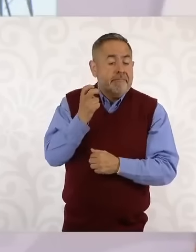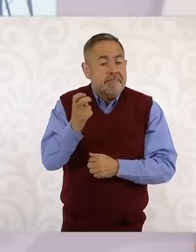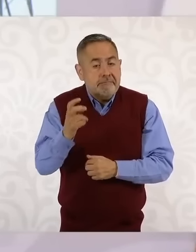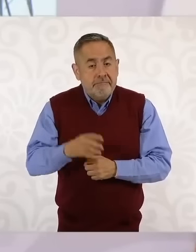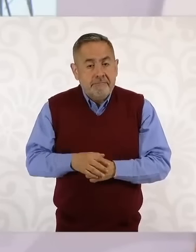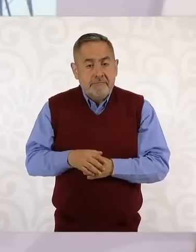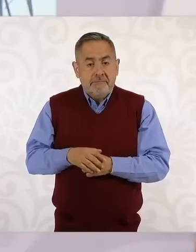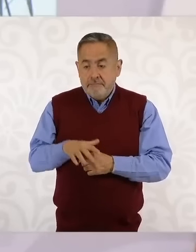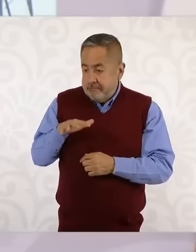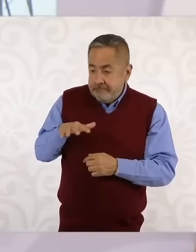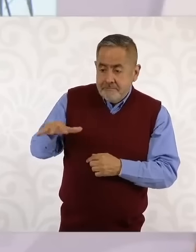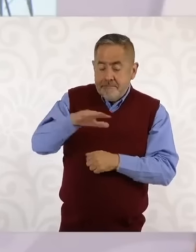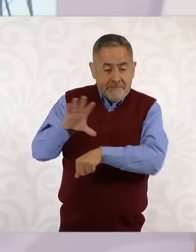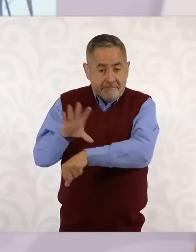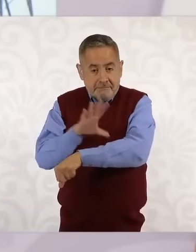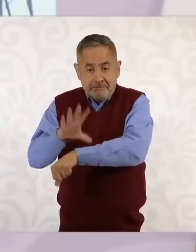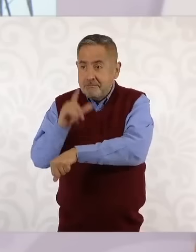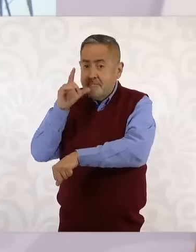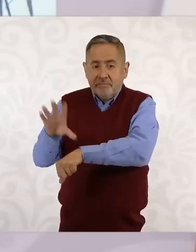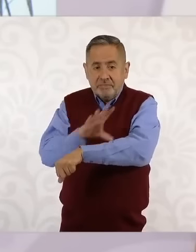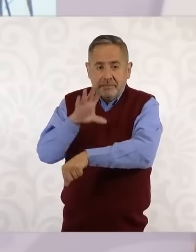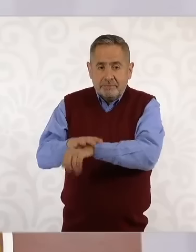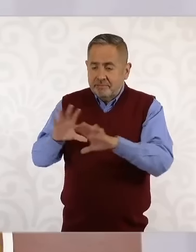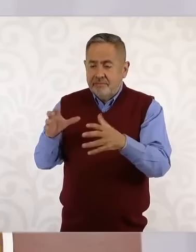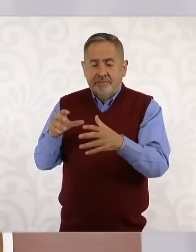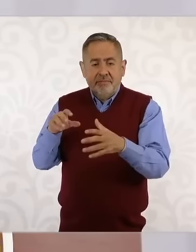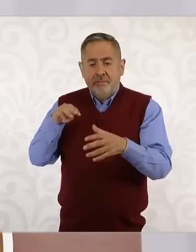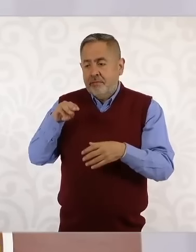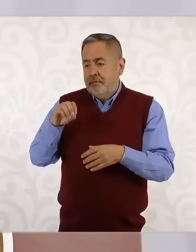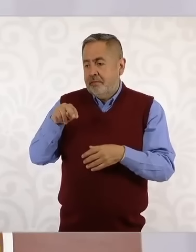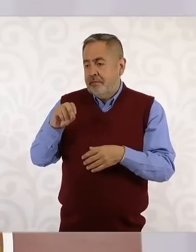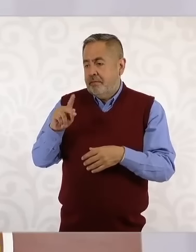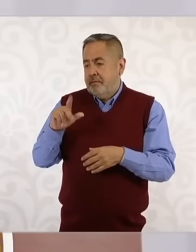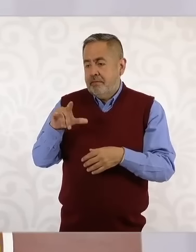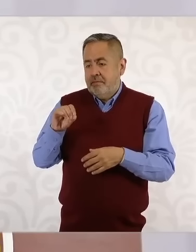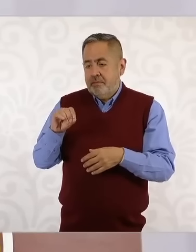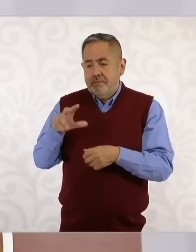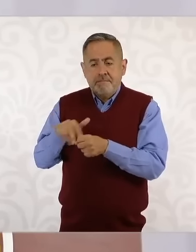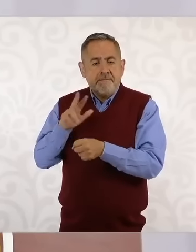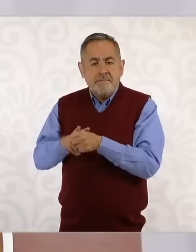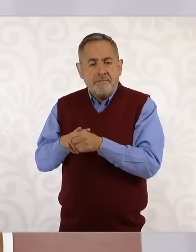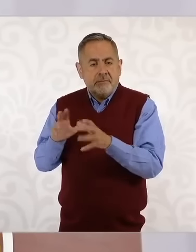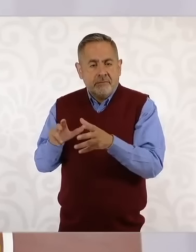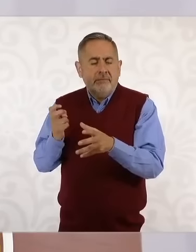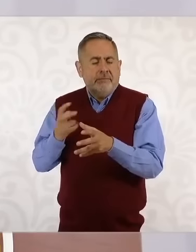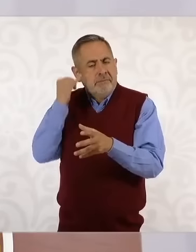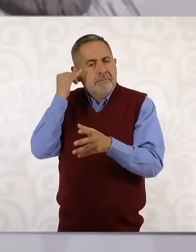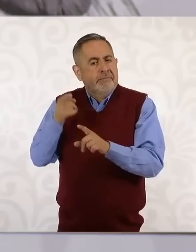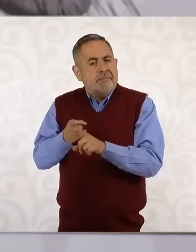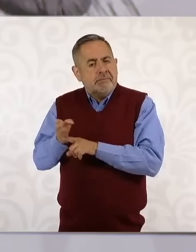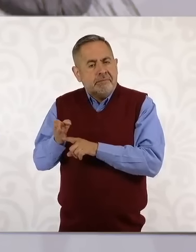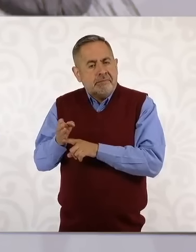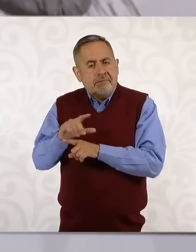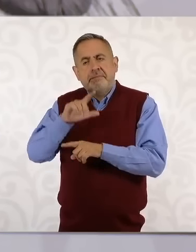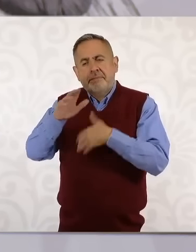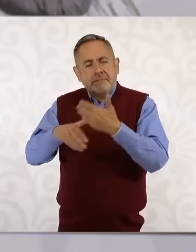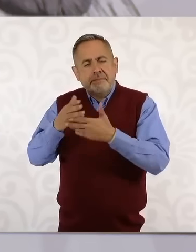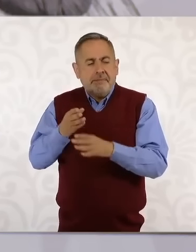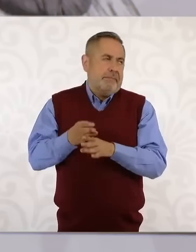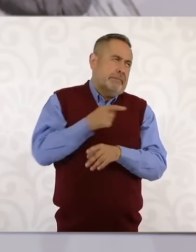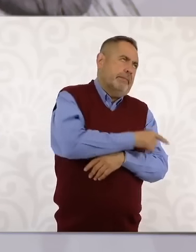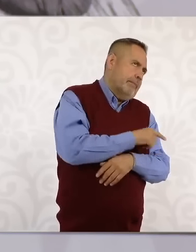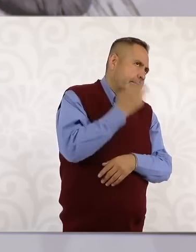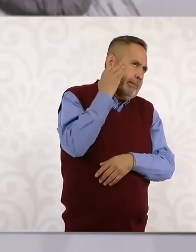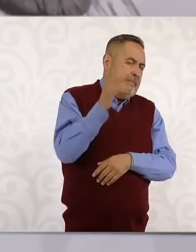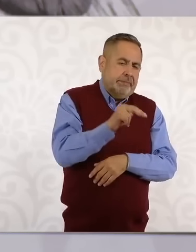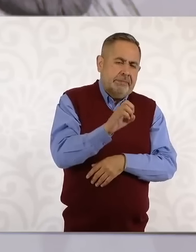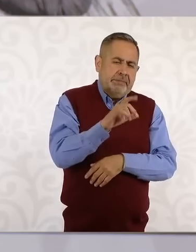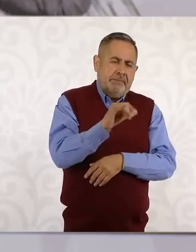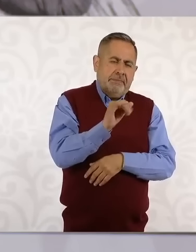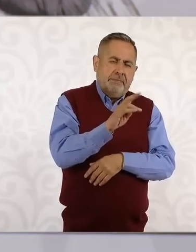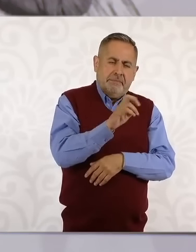"El sector eléctrico es un monopolio natural." Esa era la Después vino todo el periodo neoliberal eh